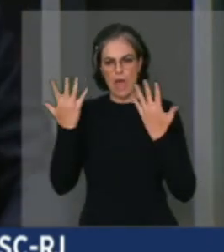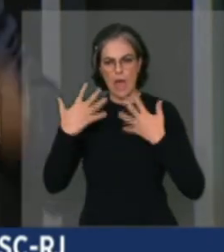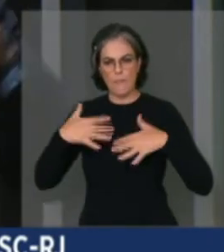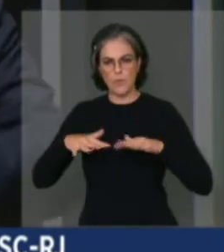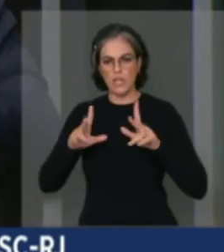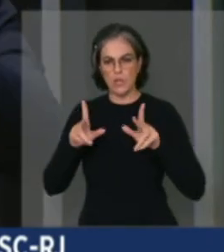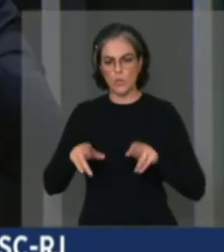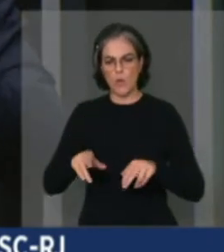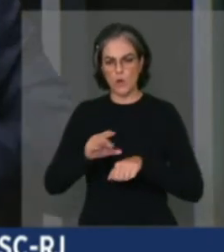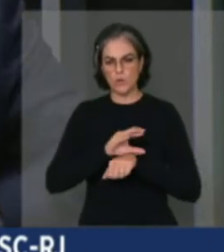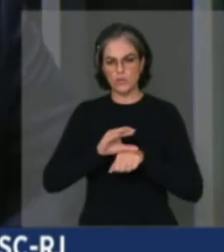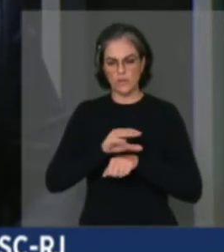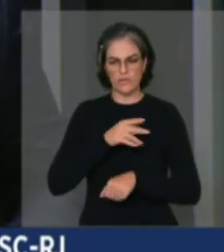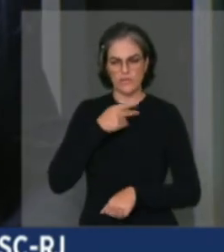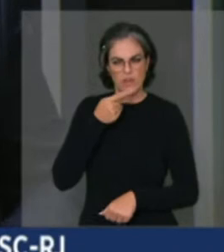CONSTITUIÇÃO PREVÊENTRE OS